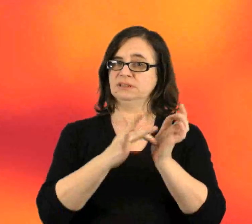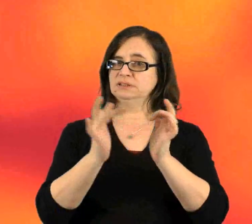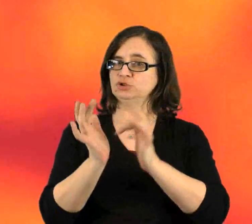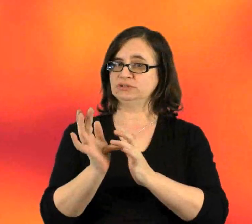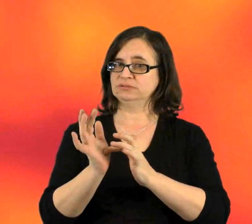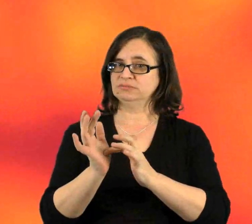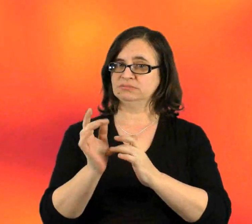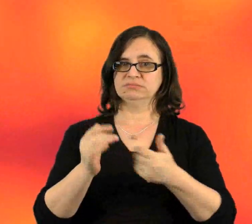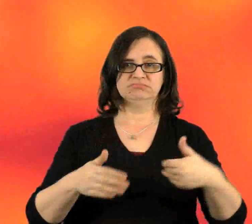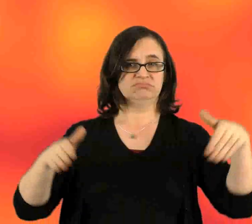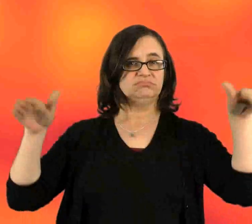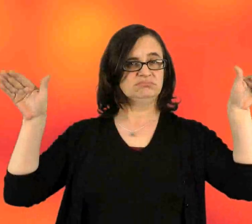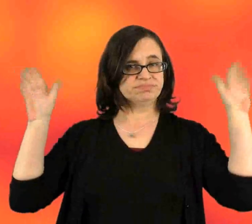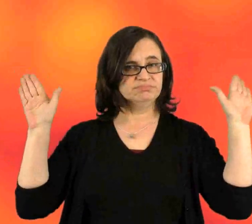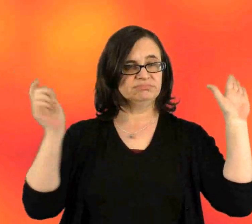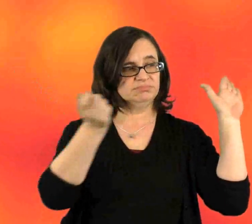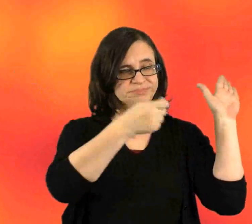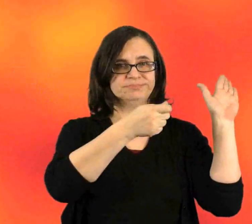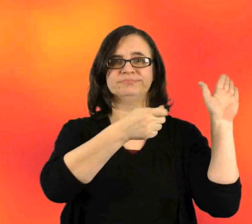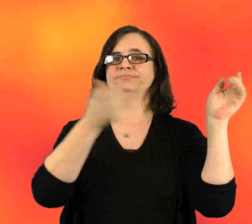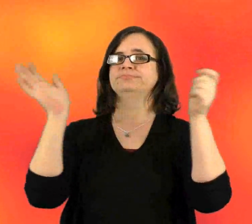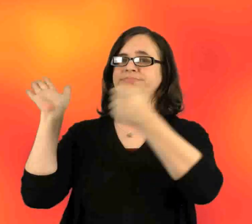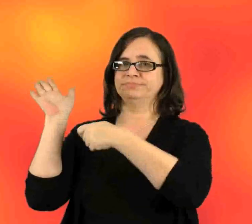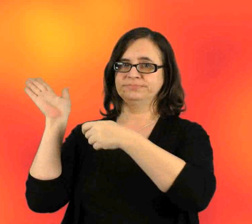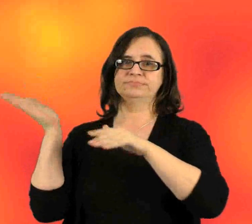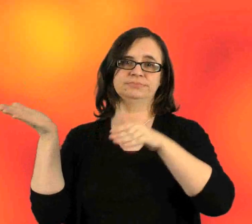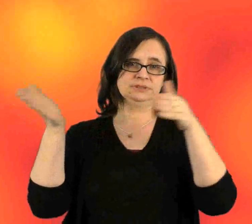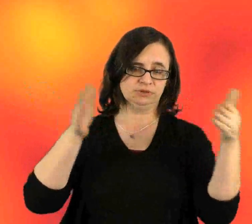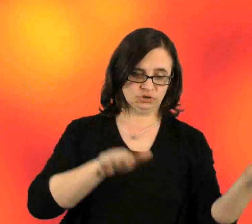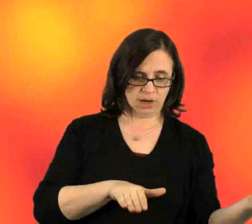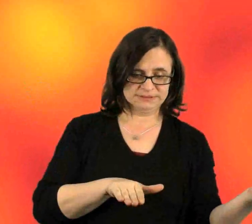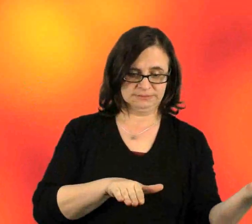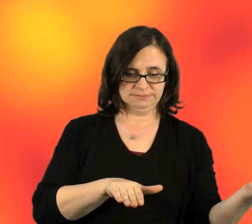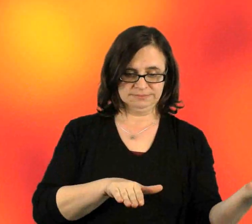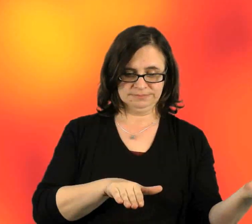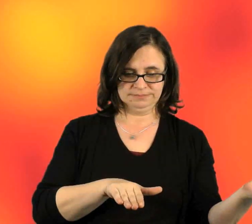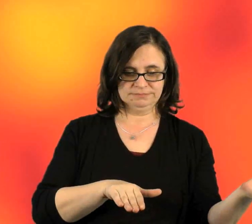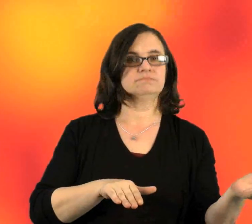Jesus wurde ans Kreuz genagelt, ist gestorben